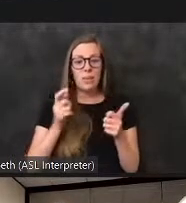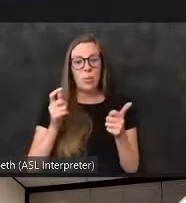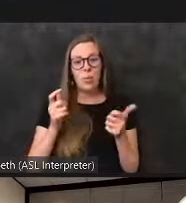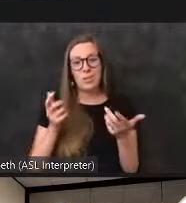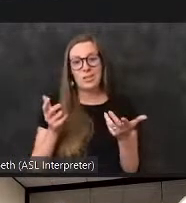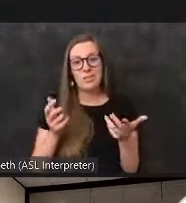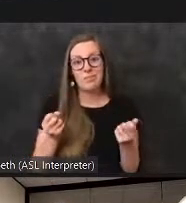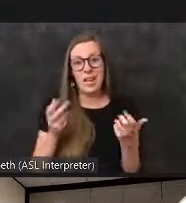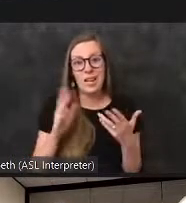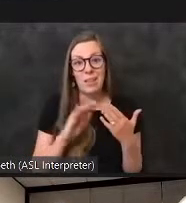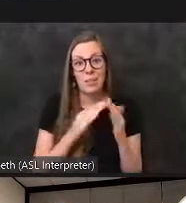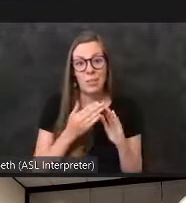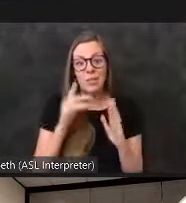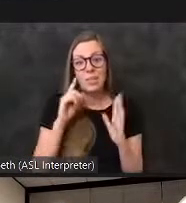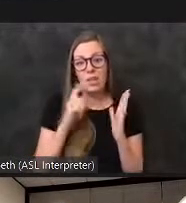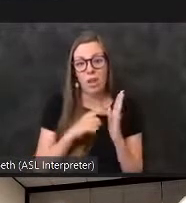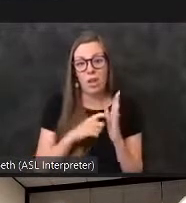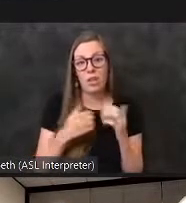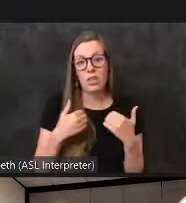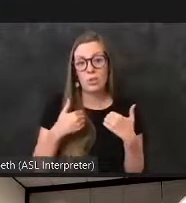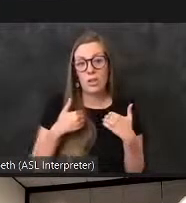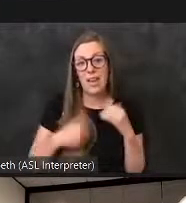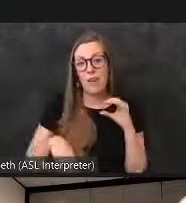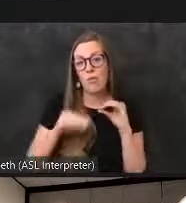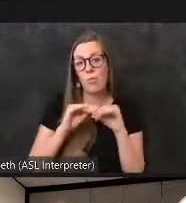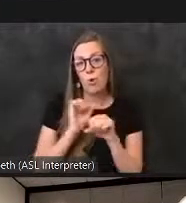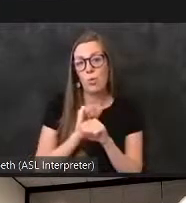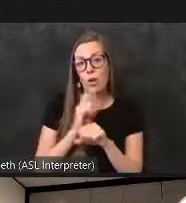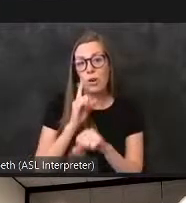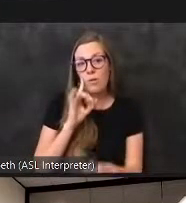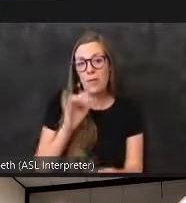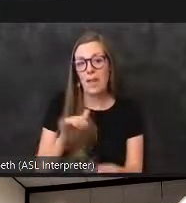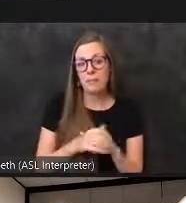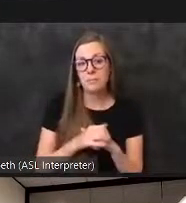nuestra comunidad de bajos ingresos y tenemos que hacer más trabajo con